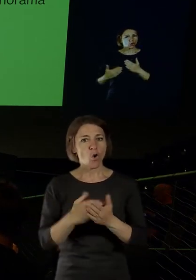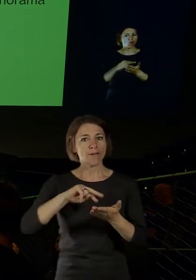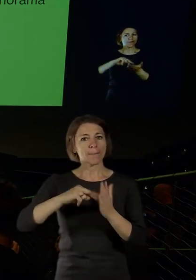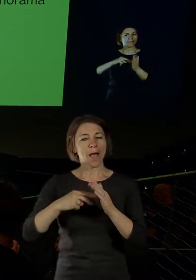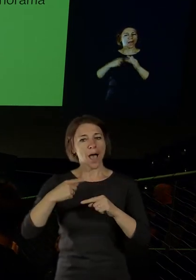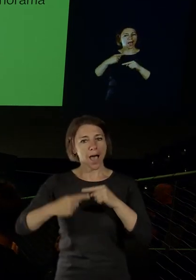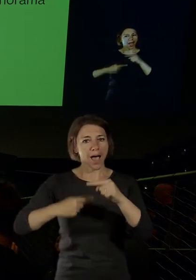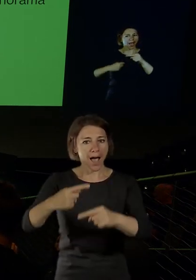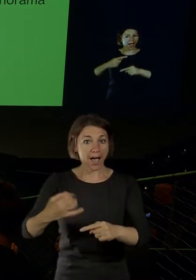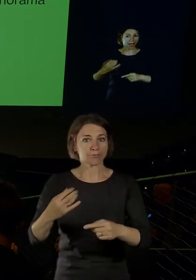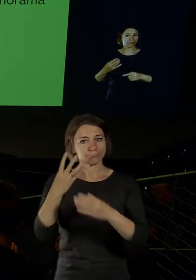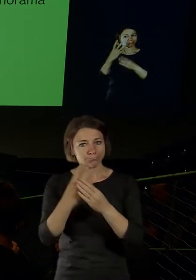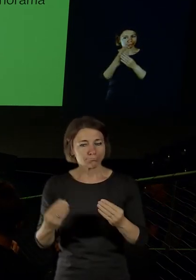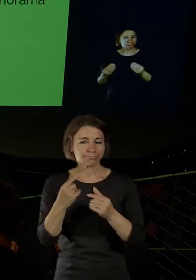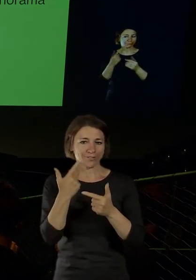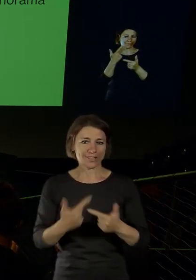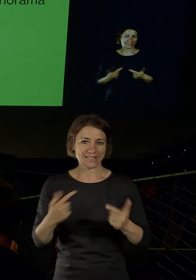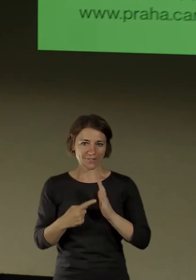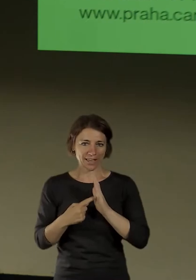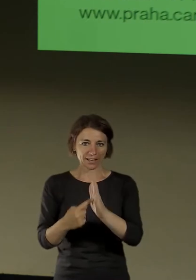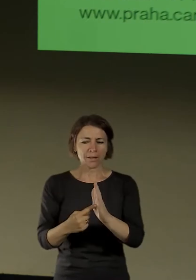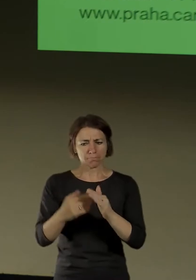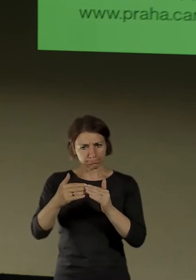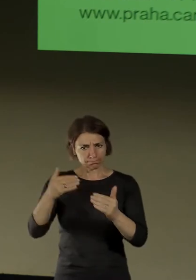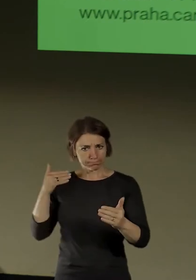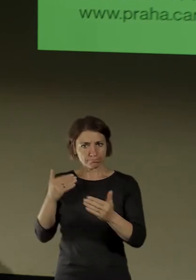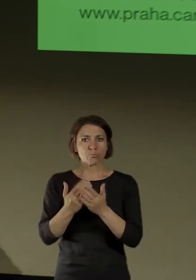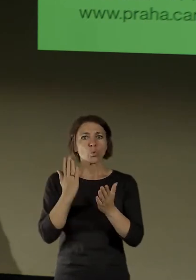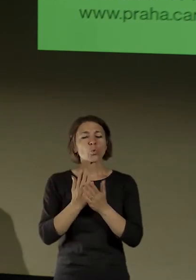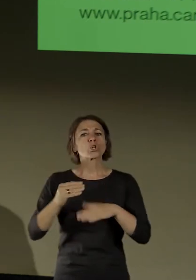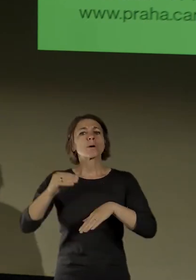Je součástí celého připomínkovacího řízení, které jsme připravili pro Metropolitní plán.